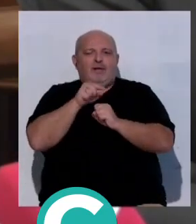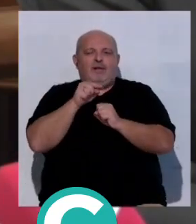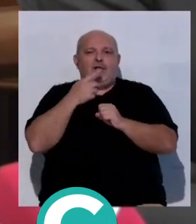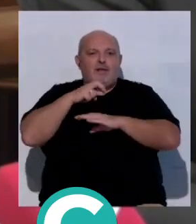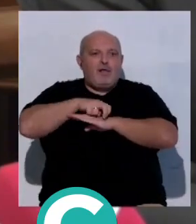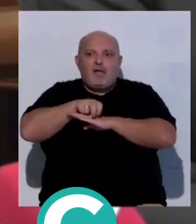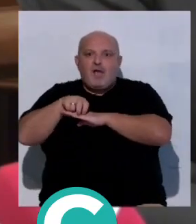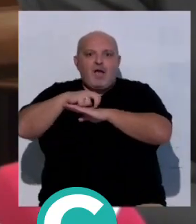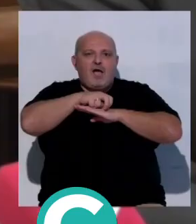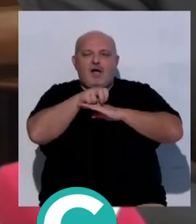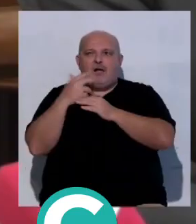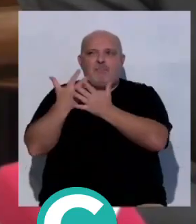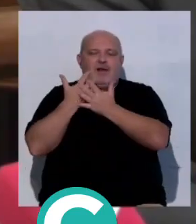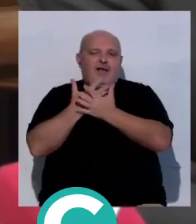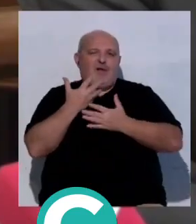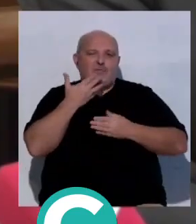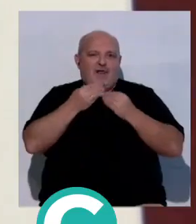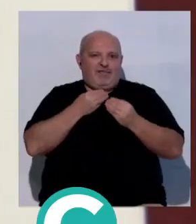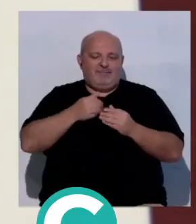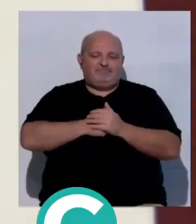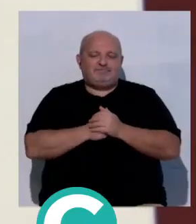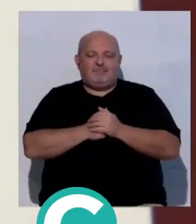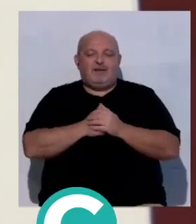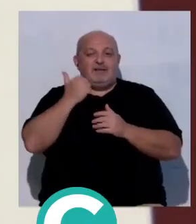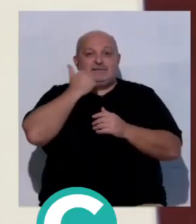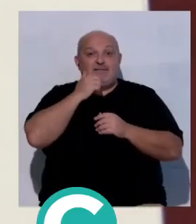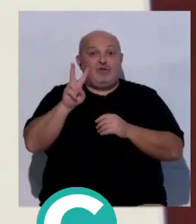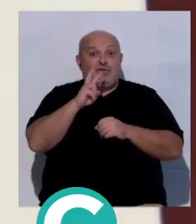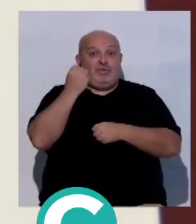de allí siguiendo las instrucciones que acaban de recibir el sábado 2 de diciembre de 9 de la